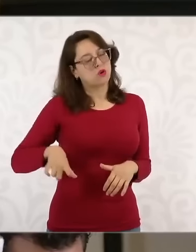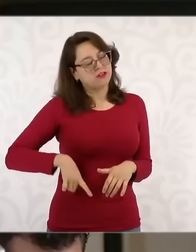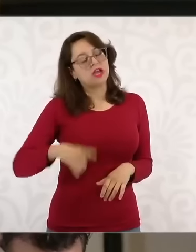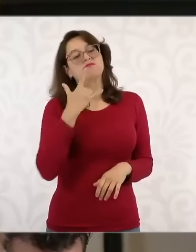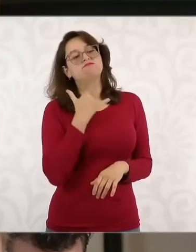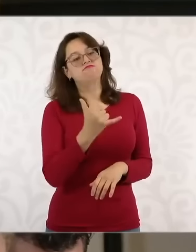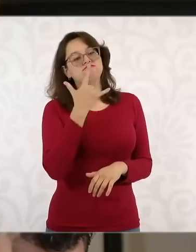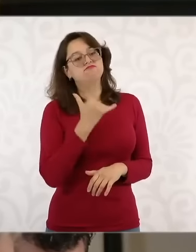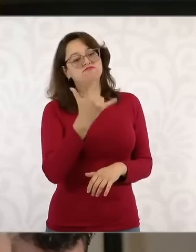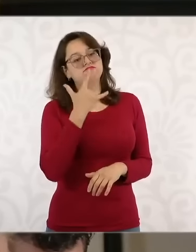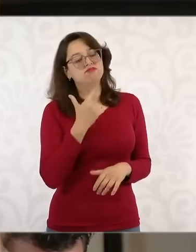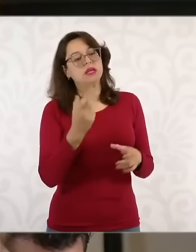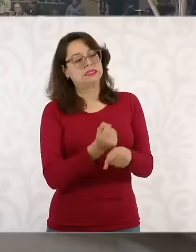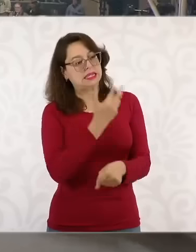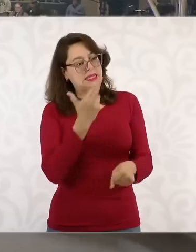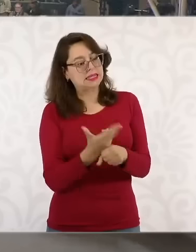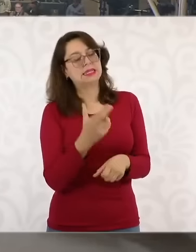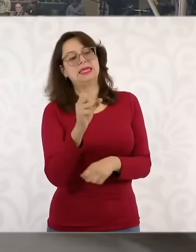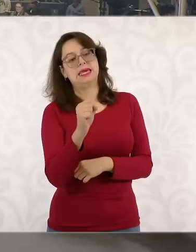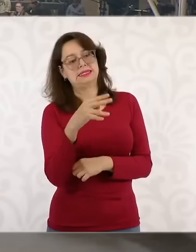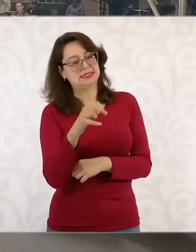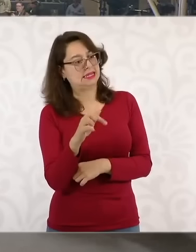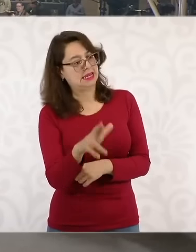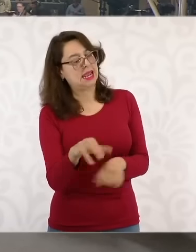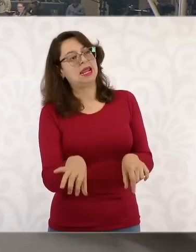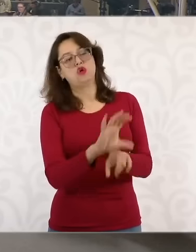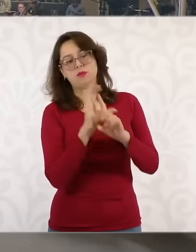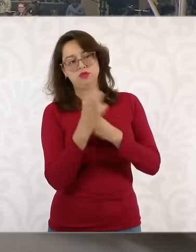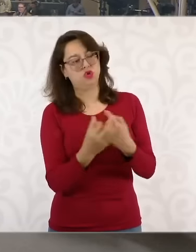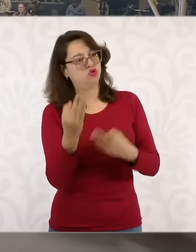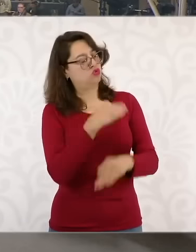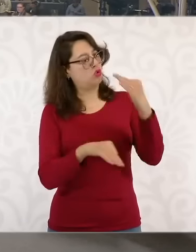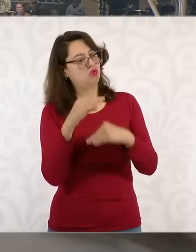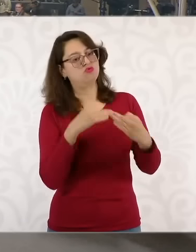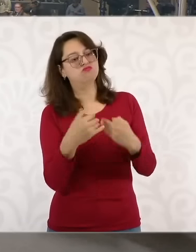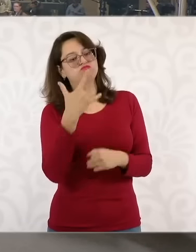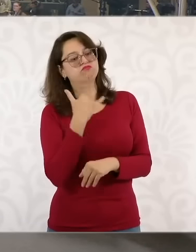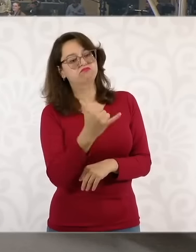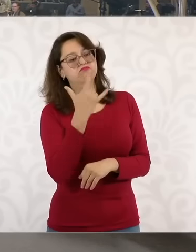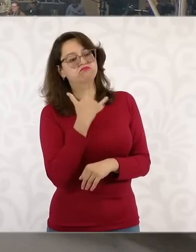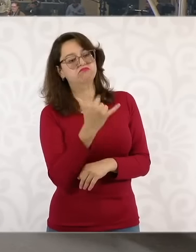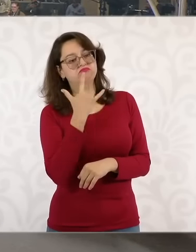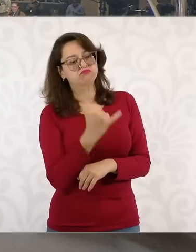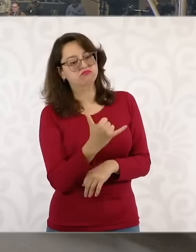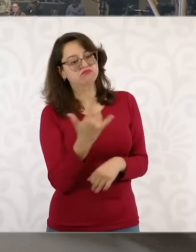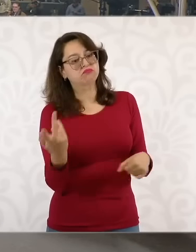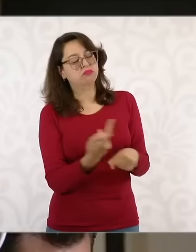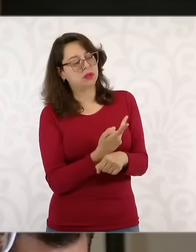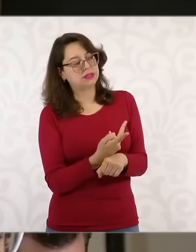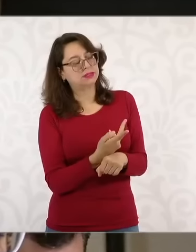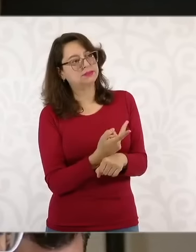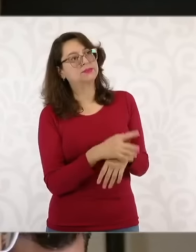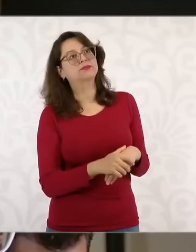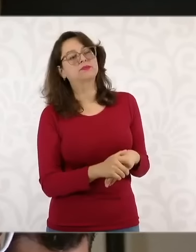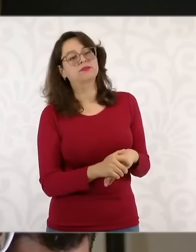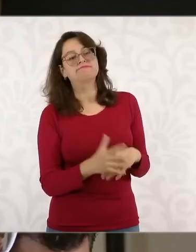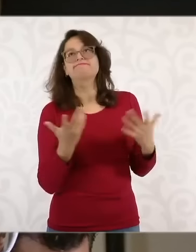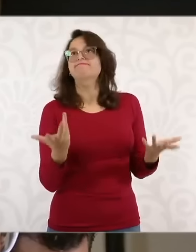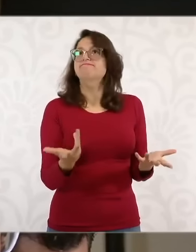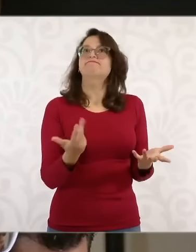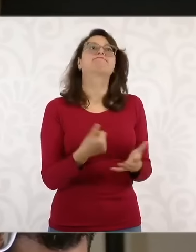de la Comisión Nacional de de Energía, este eh el déficit de capacidad eh, o sea, soluciona el